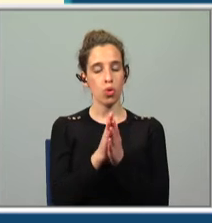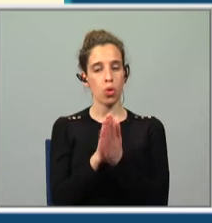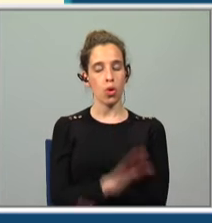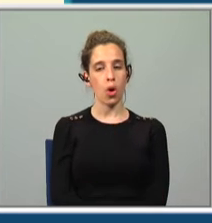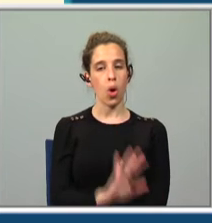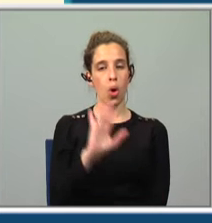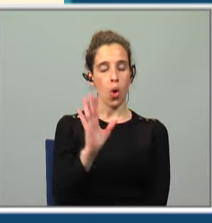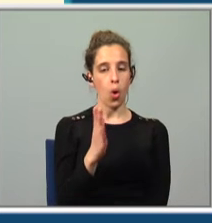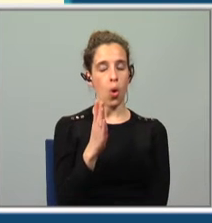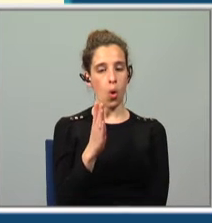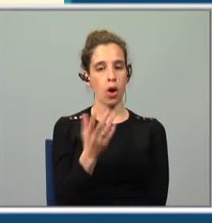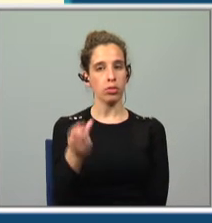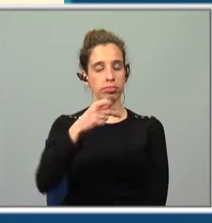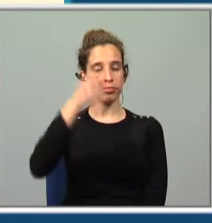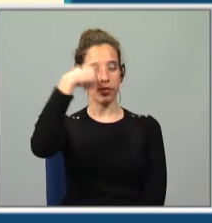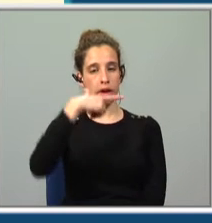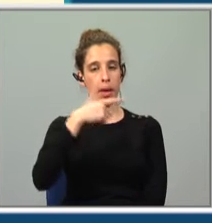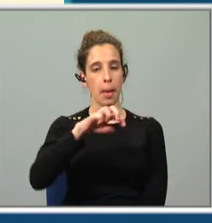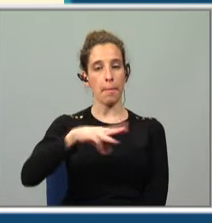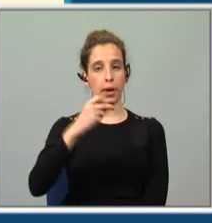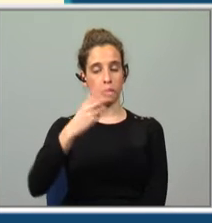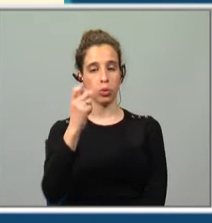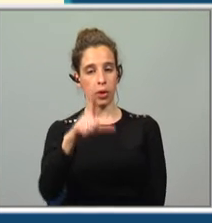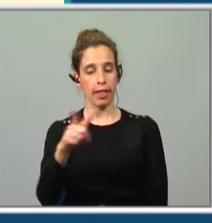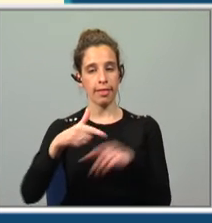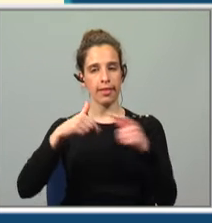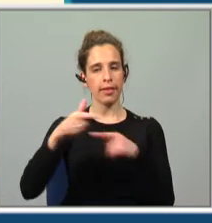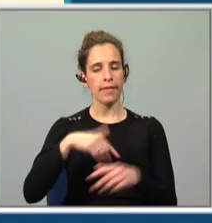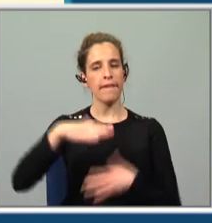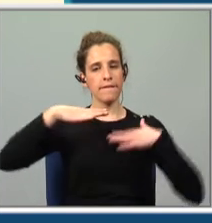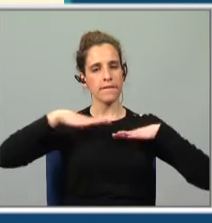ano se passava a nossa história Manoel estrelinha foi de férias com os seus 一年過去了我們的歷史 Manoel小星星和她一起去度假